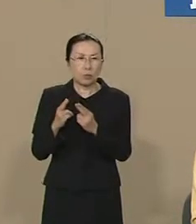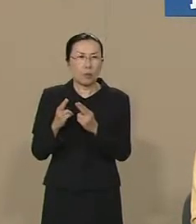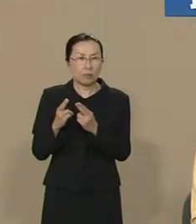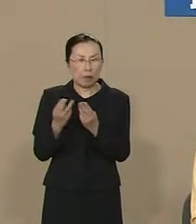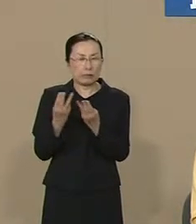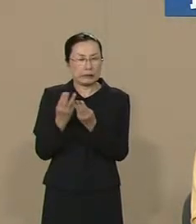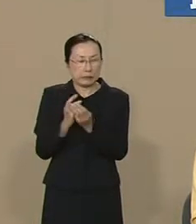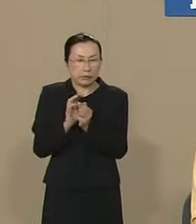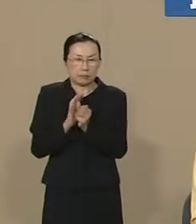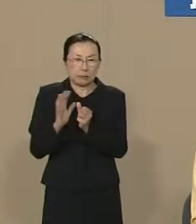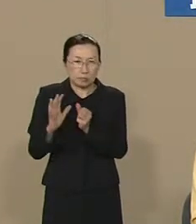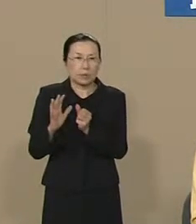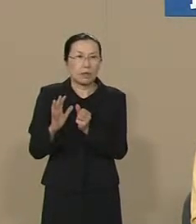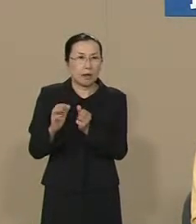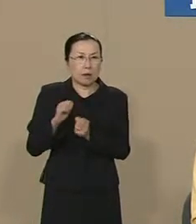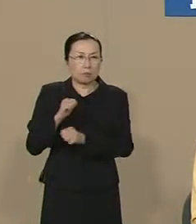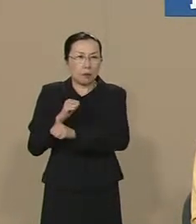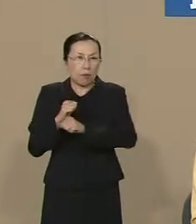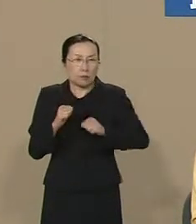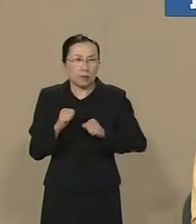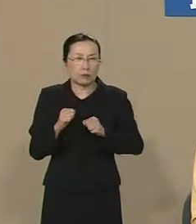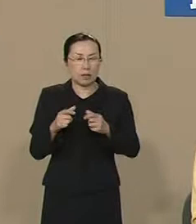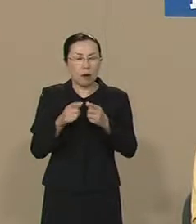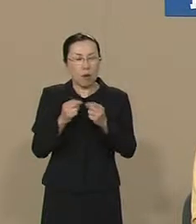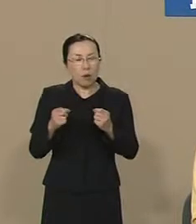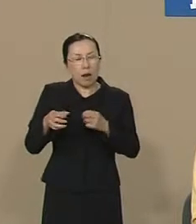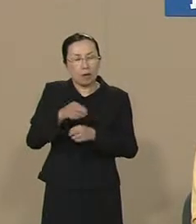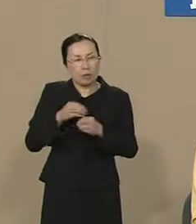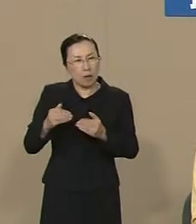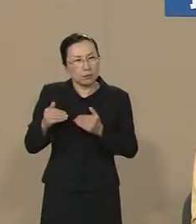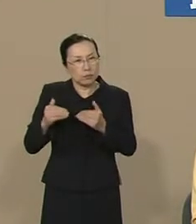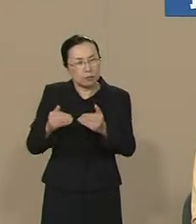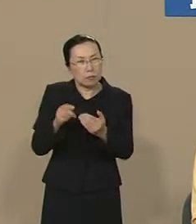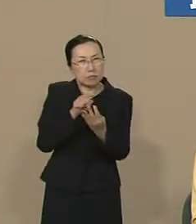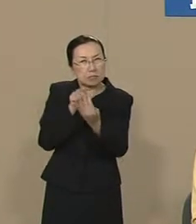強硬に国会運営を進める場面が 数多くありました｡